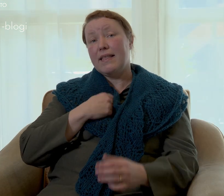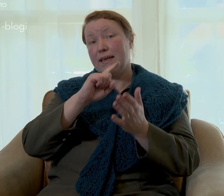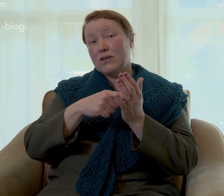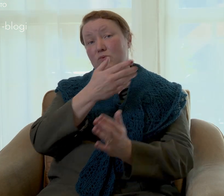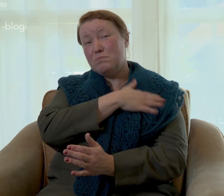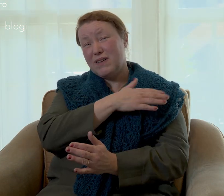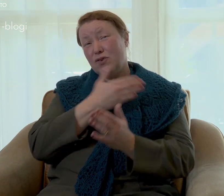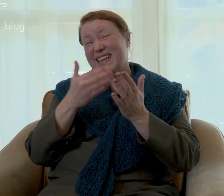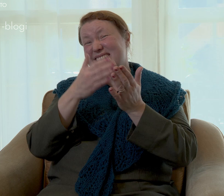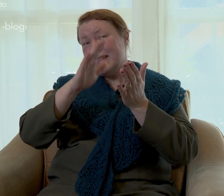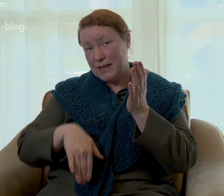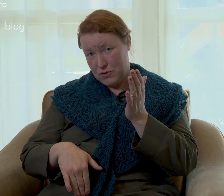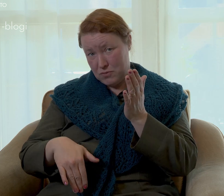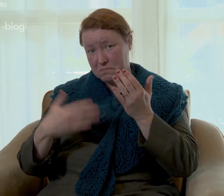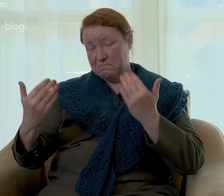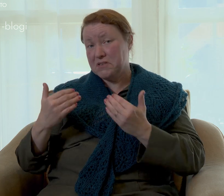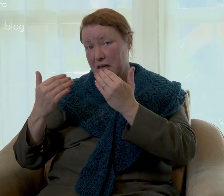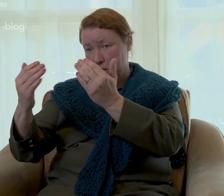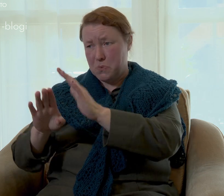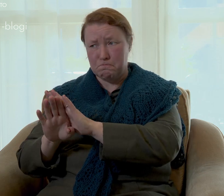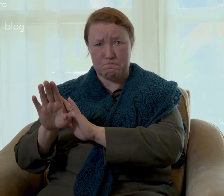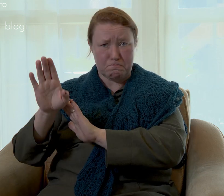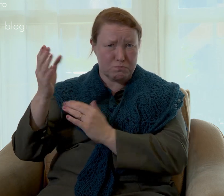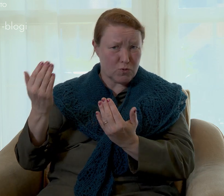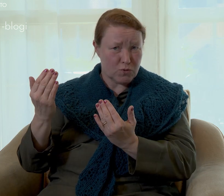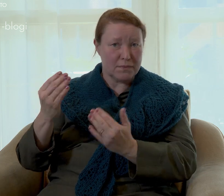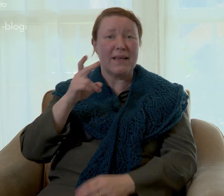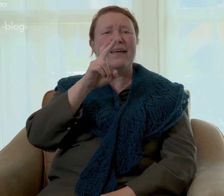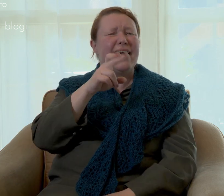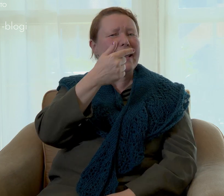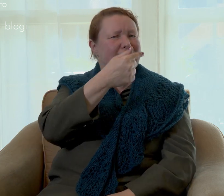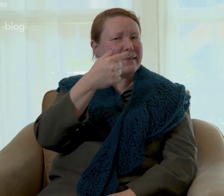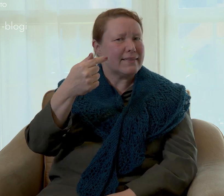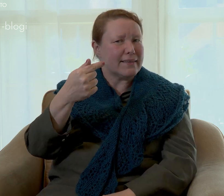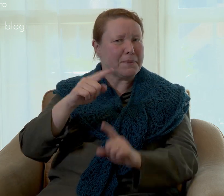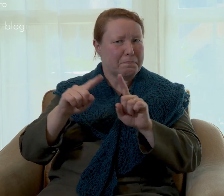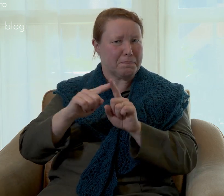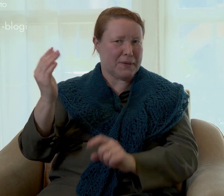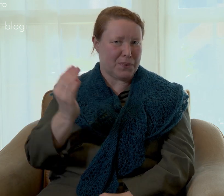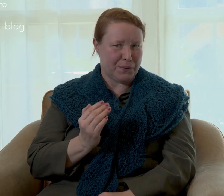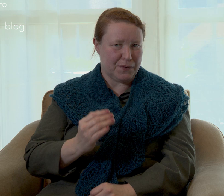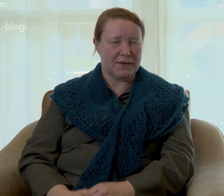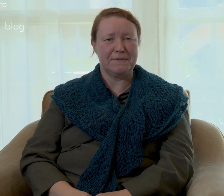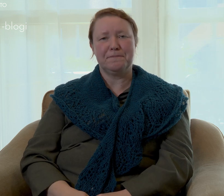Esteettömien hätäkeskuspalvelujen kehittäminen etenee, - sillä RTT on tulossa pian.